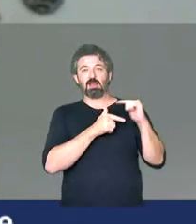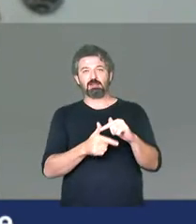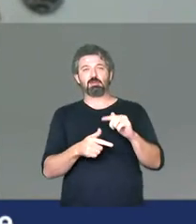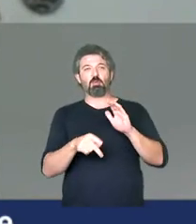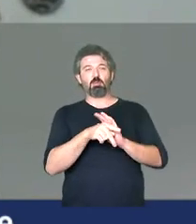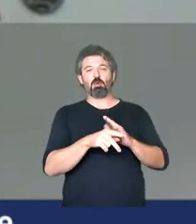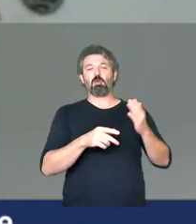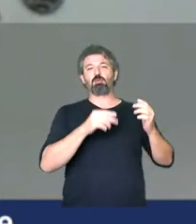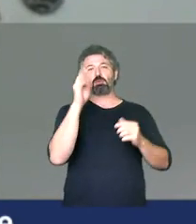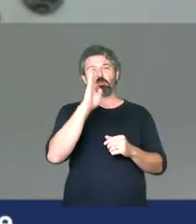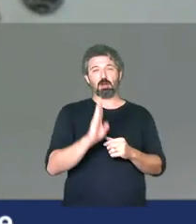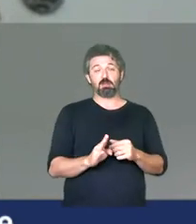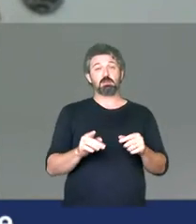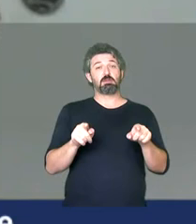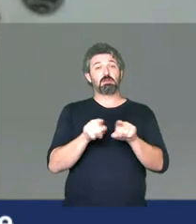HISTÓRICAS QUE NÃO PODEM SER ESQUECIDAS. TRADIÇÕES